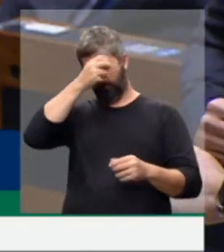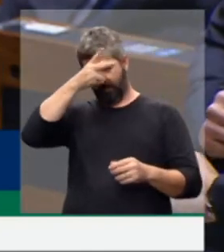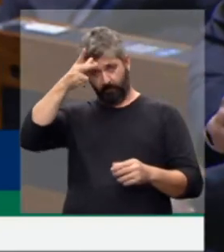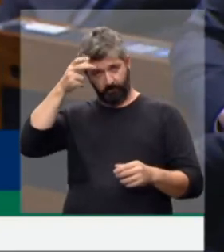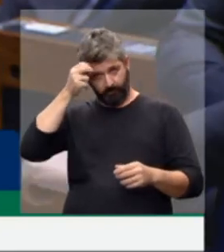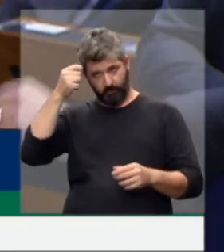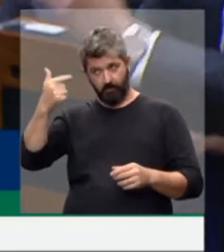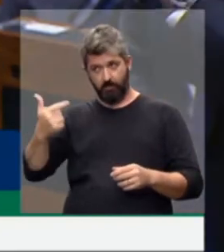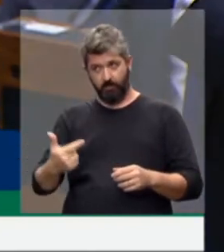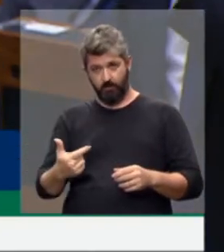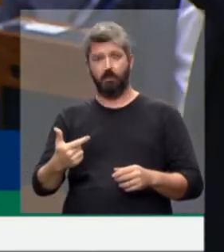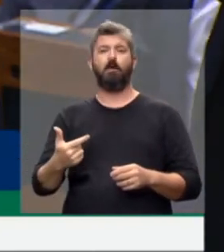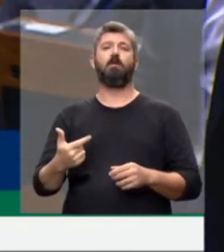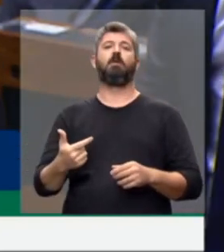MARCELO ARO PRIMEIRO COMPLEMENTAR. PARABENIZAR A